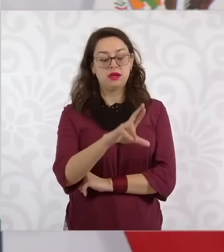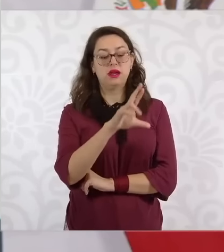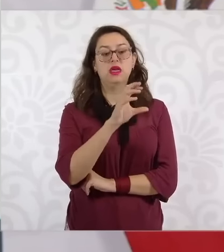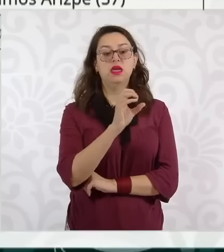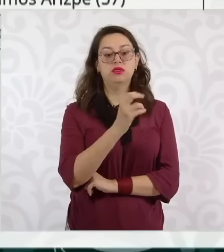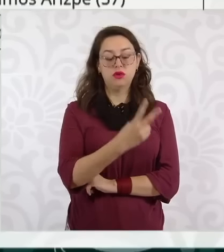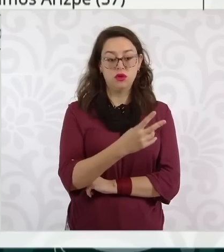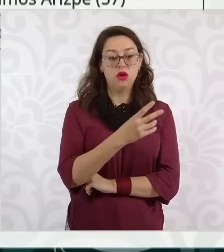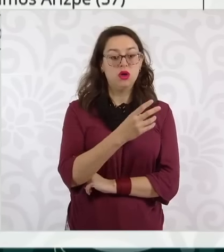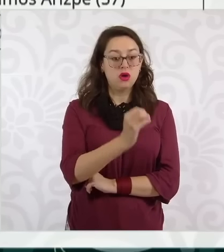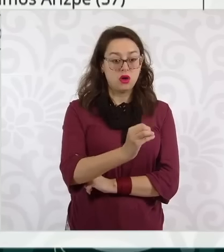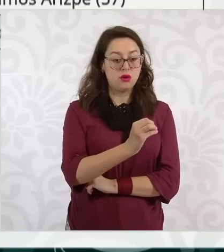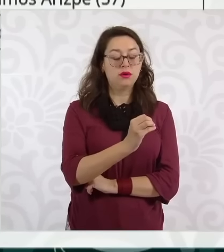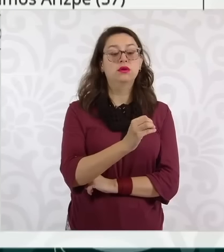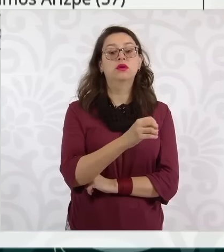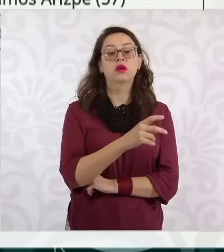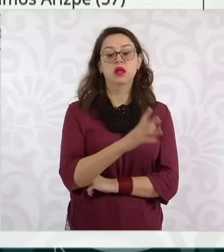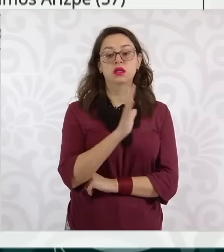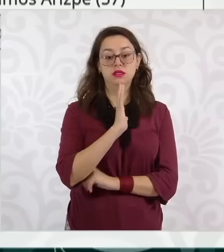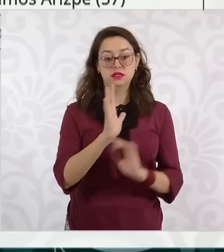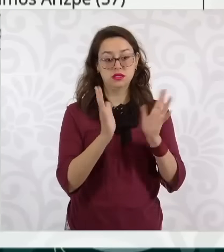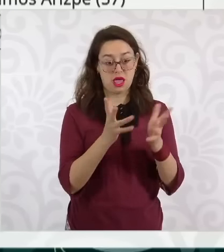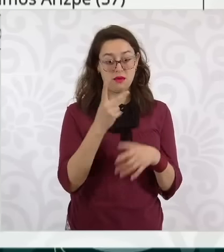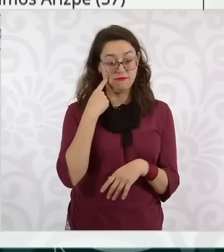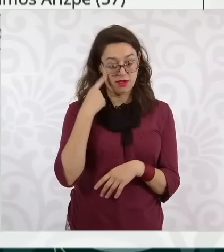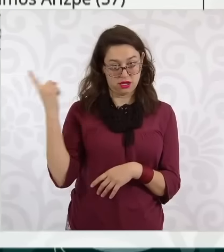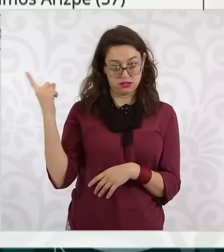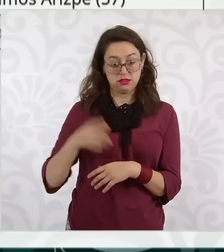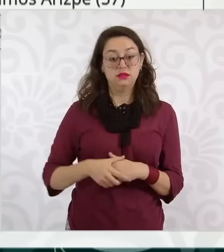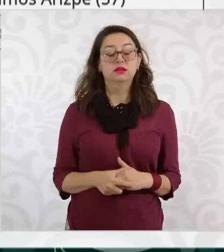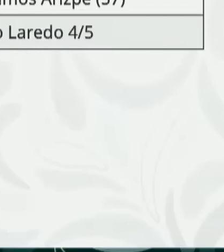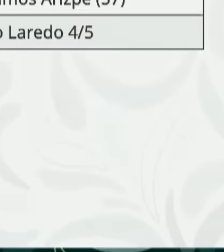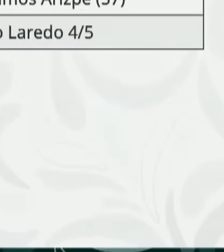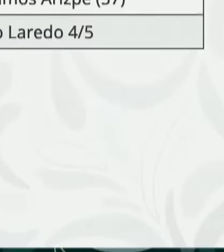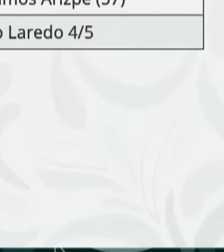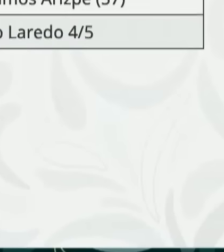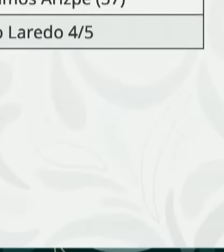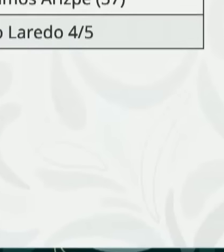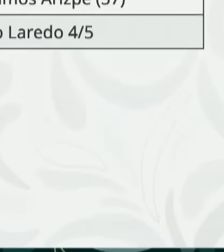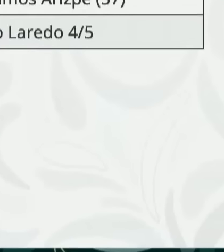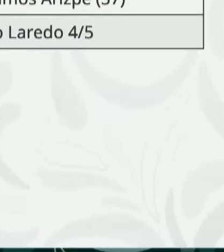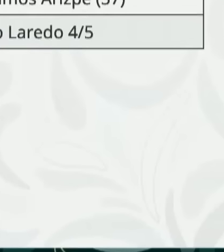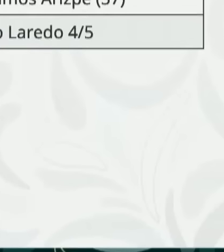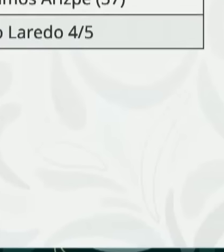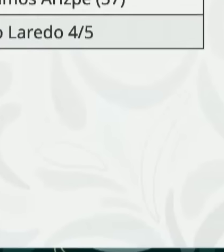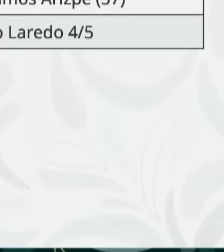libramiento Reinosa y también en Tulancíngono Necaxa, que estos ya están eh en construcción.